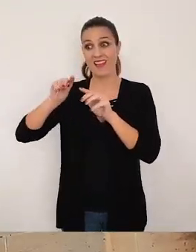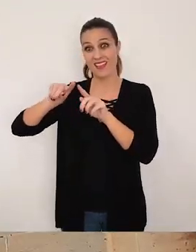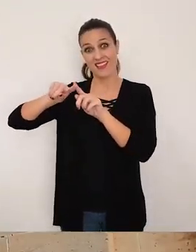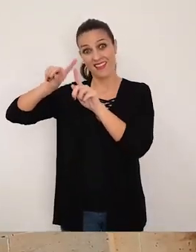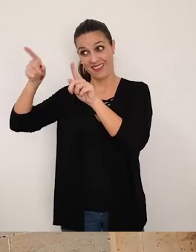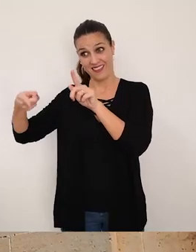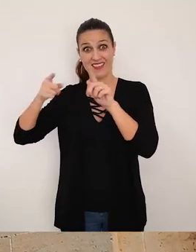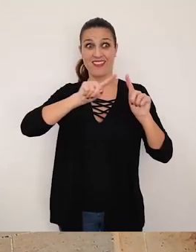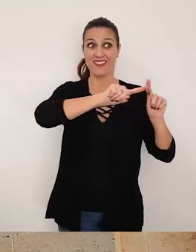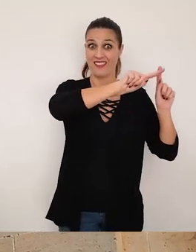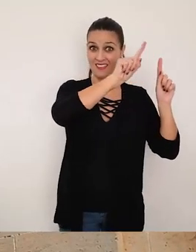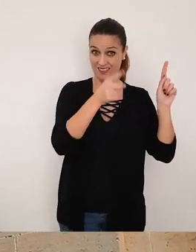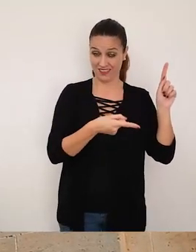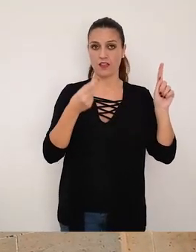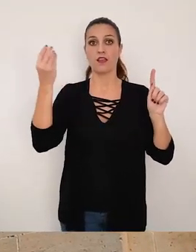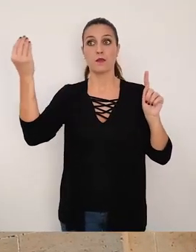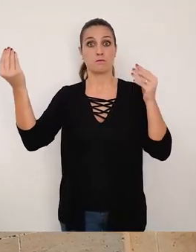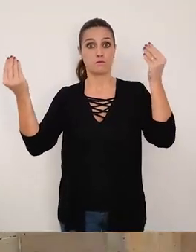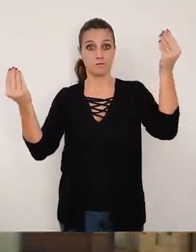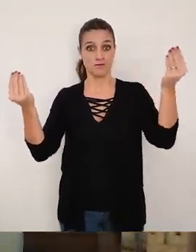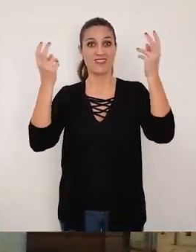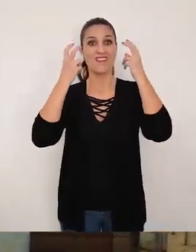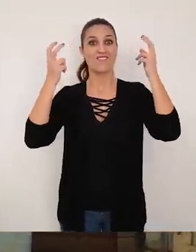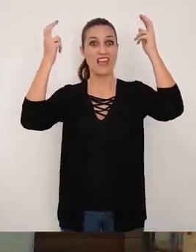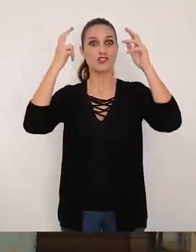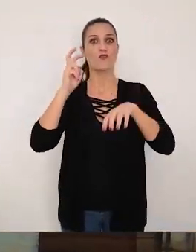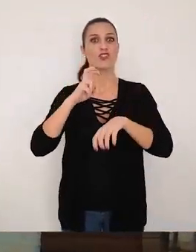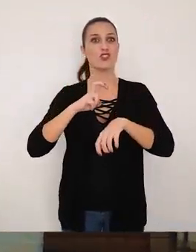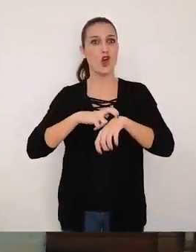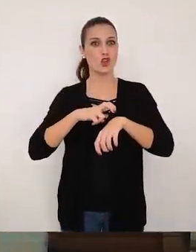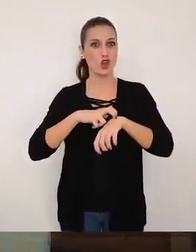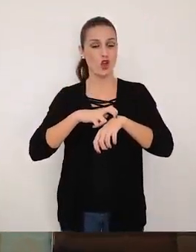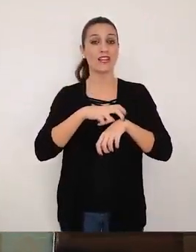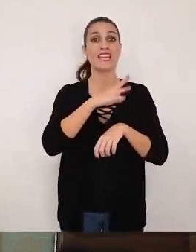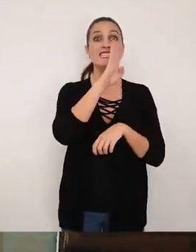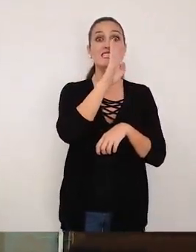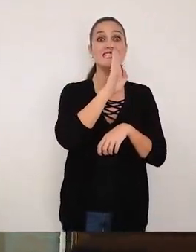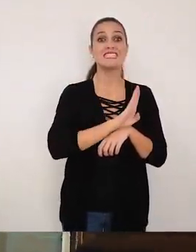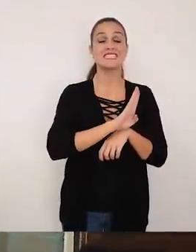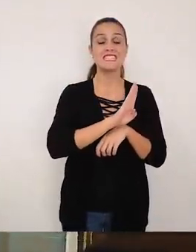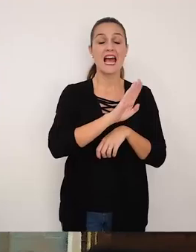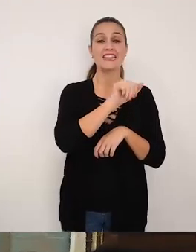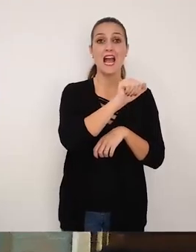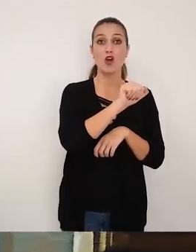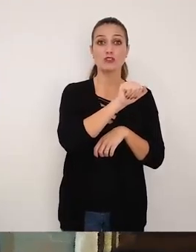Le nicchie laterali accolgono invece le effigi dei due vescovi dottori della chiesa Sant’Agostino